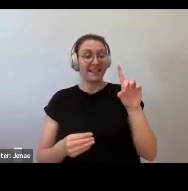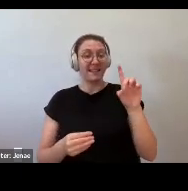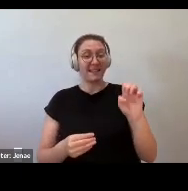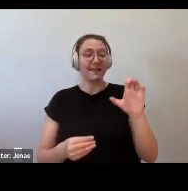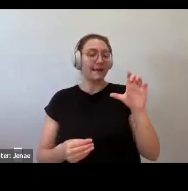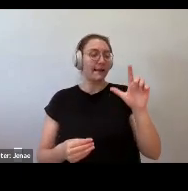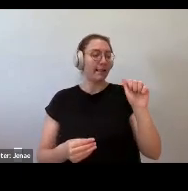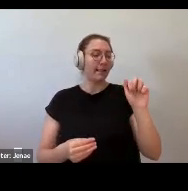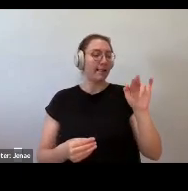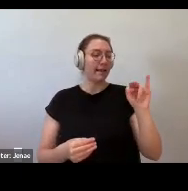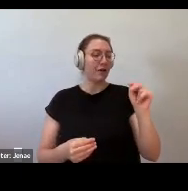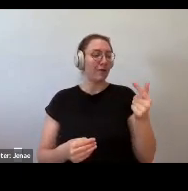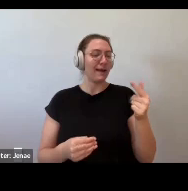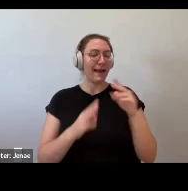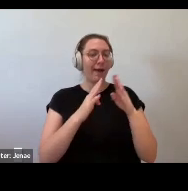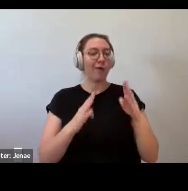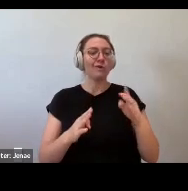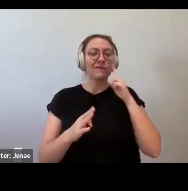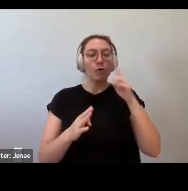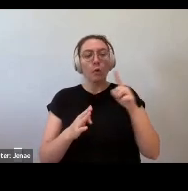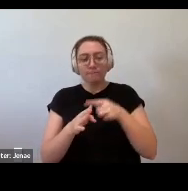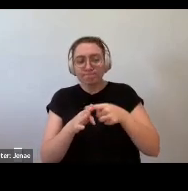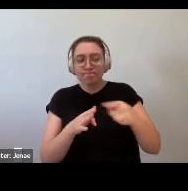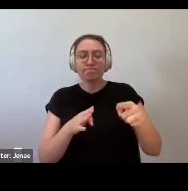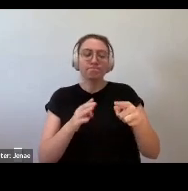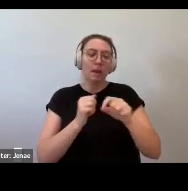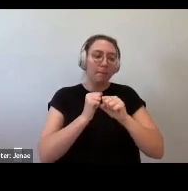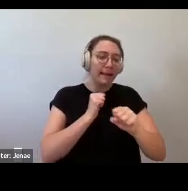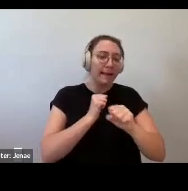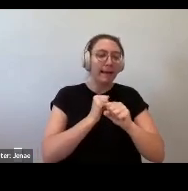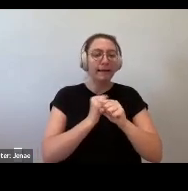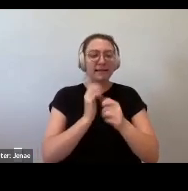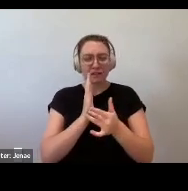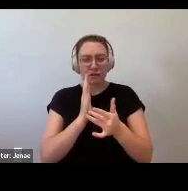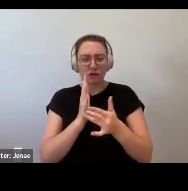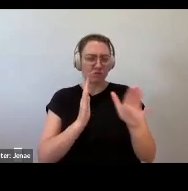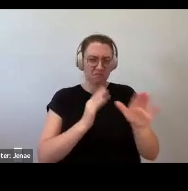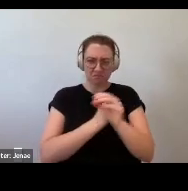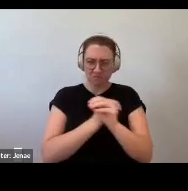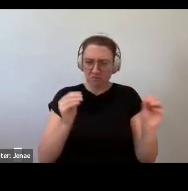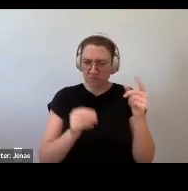medios y tecnología especializados, las funciones de su oficina y cómo los materiales educativos